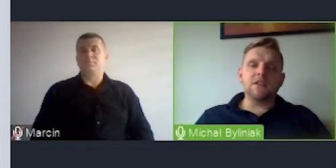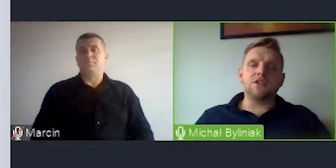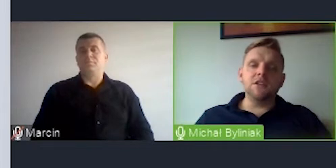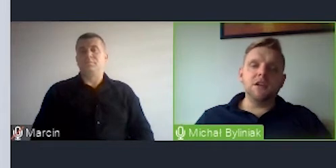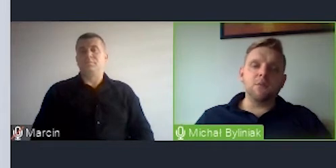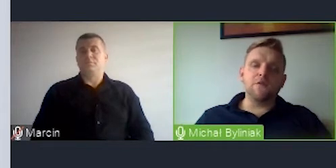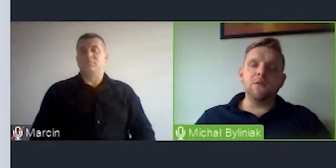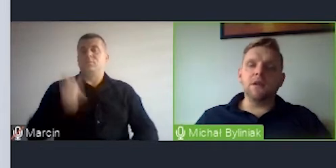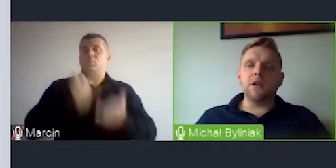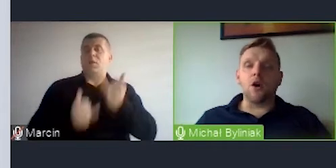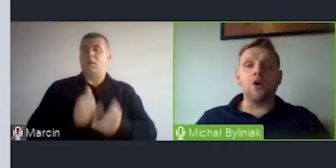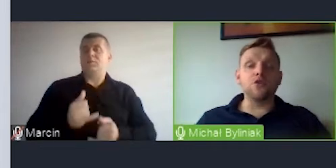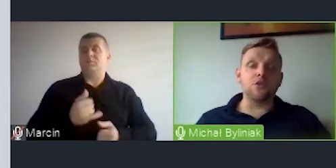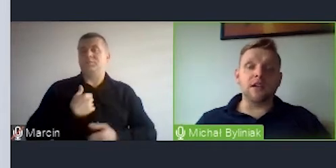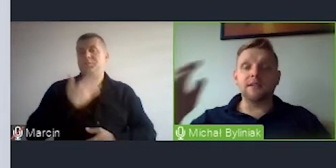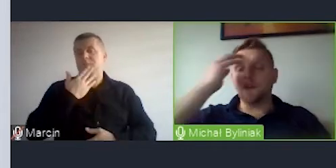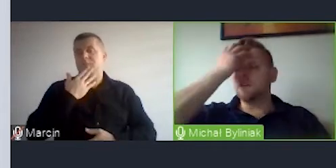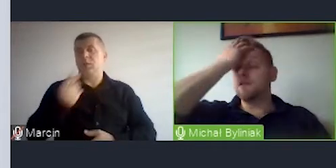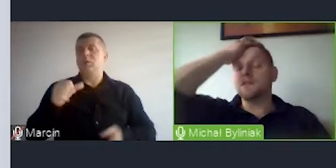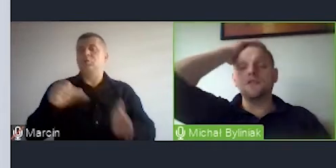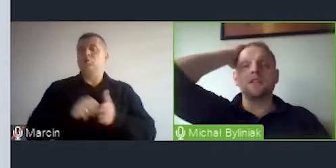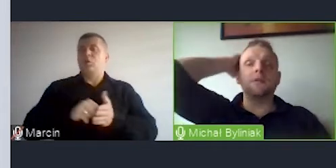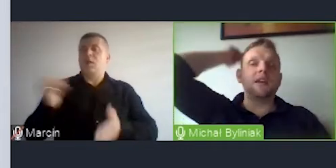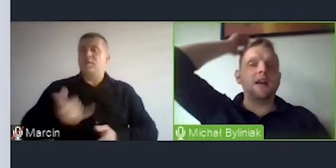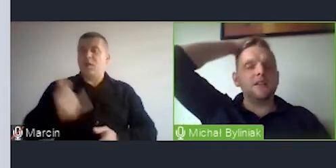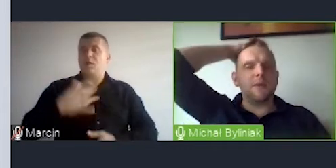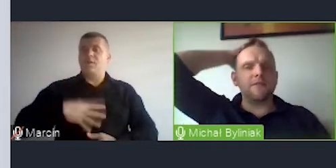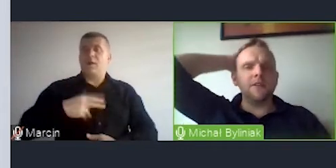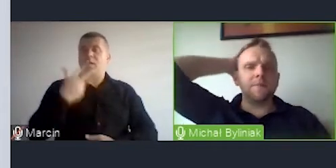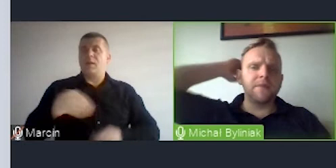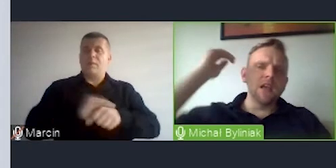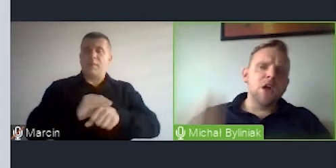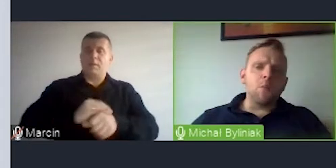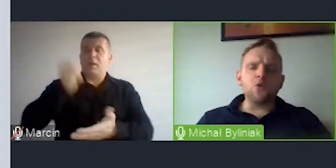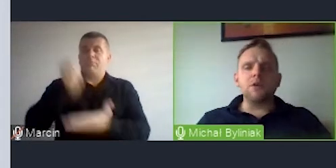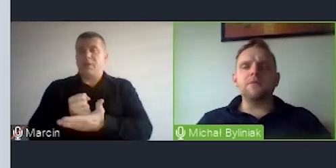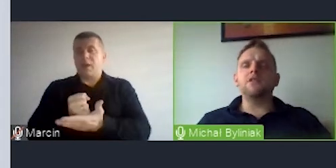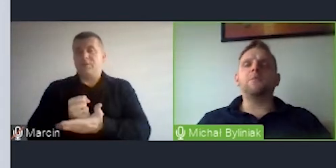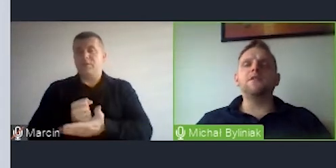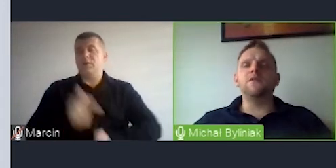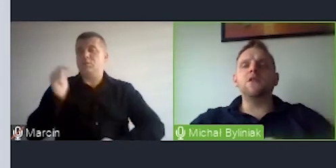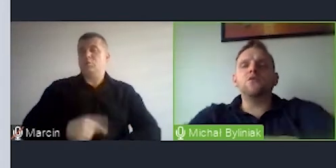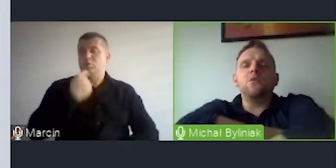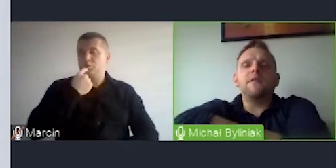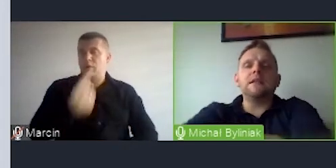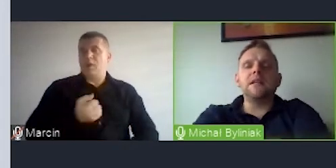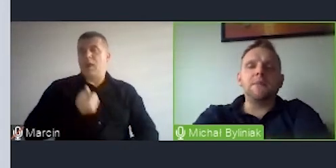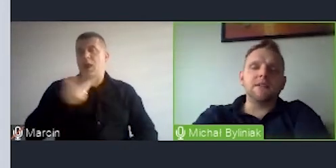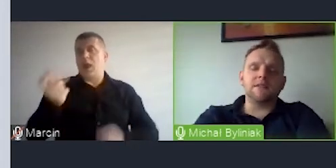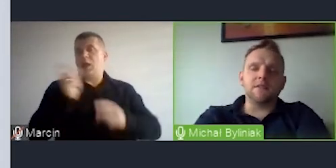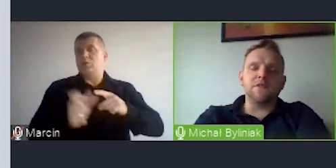Jeśli mówimy o środkach trwałych i wartościach niematerialnych i prawnych, muszę powiedzieć Państwu w kilku słowach na temat